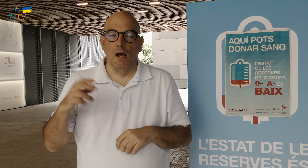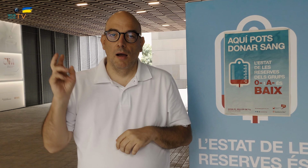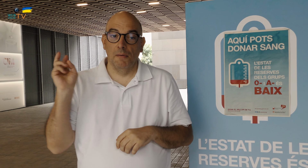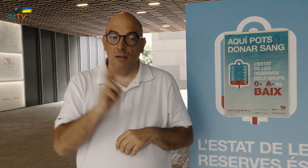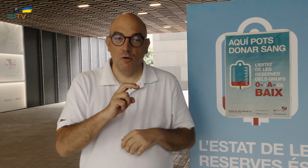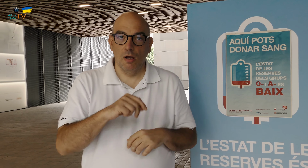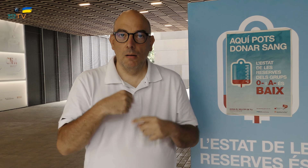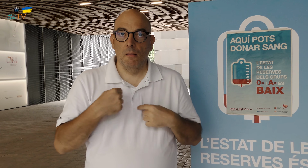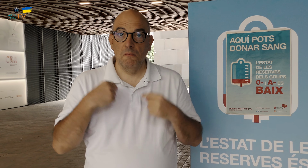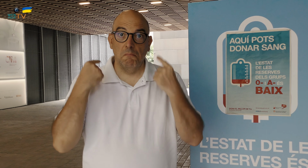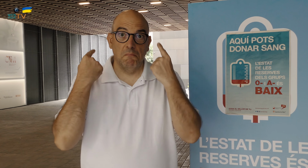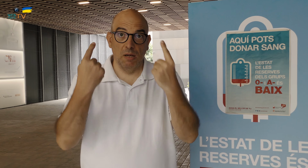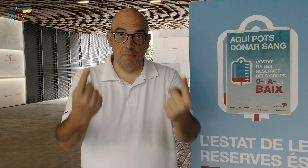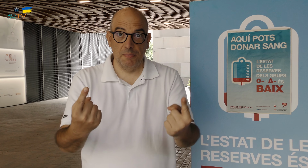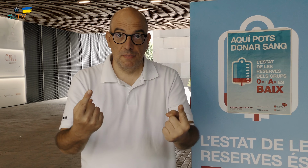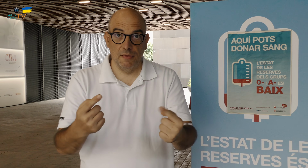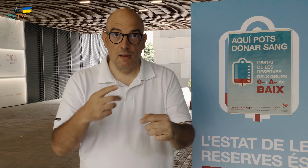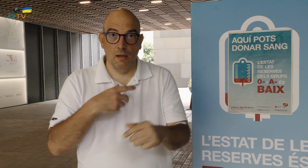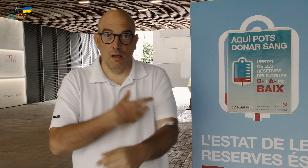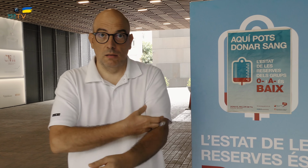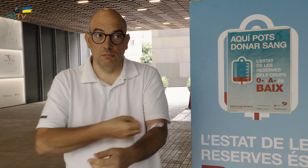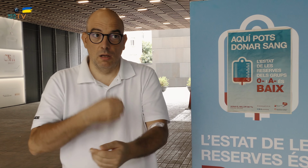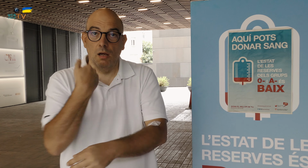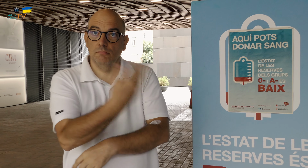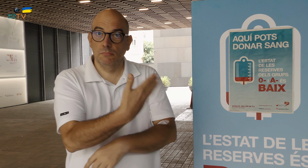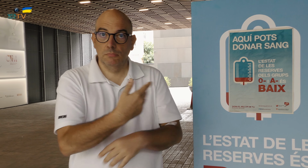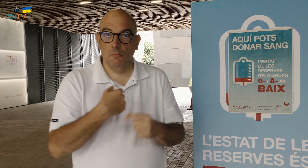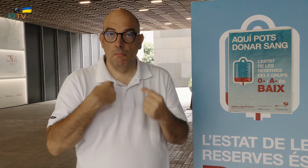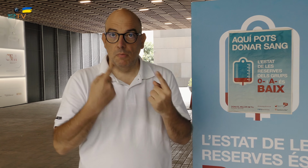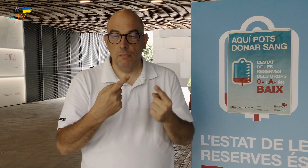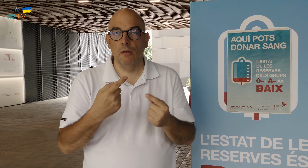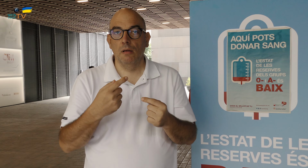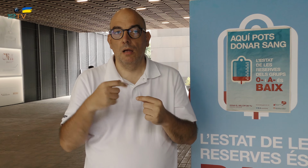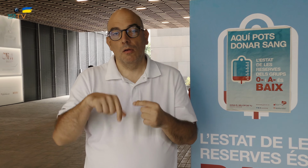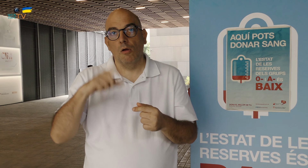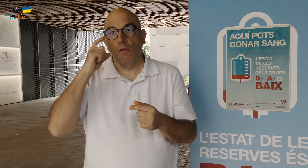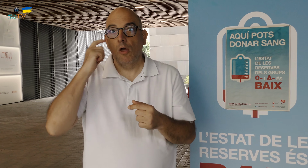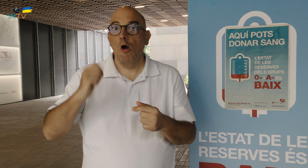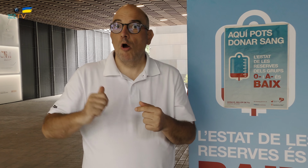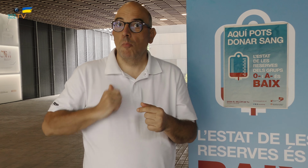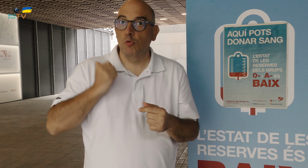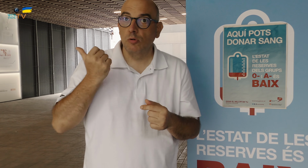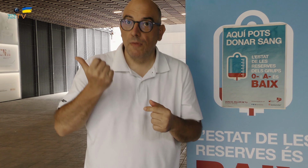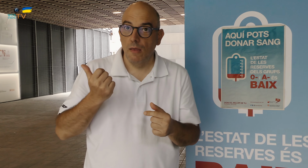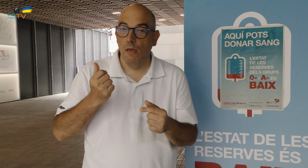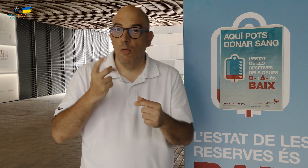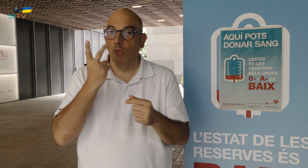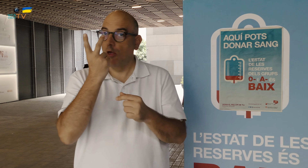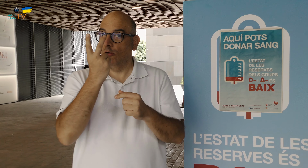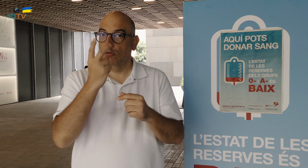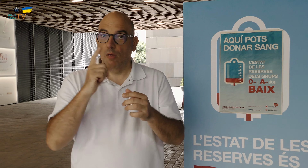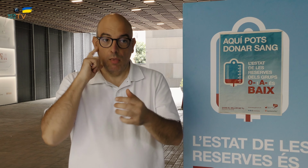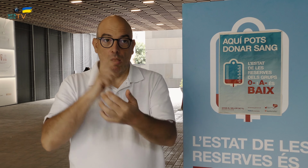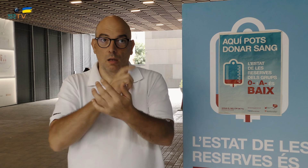Avui he donat sang per primer cop i he volgut fer-ho avui perquè coincideixen els dos dies tan especials,